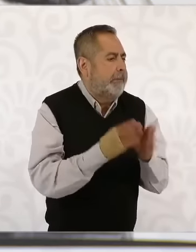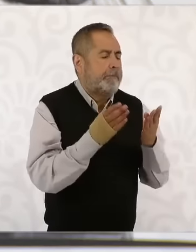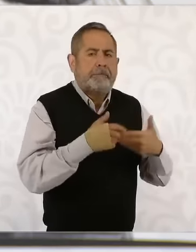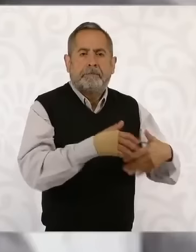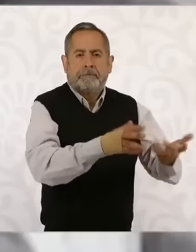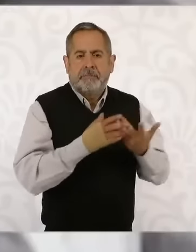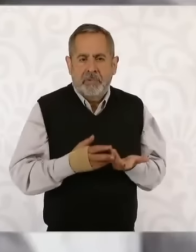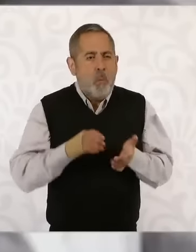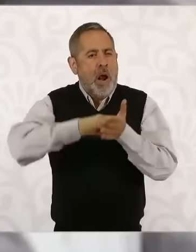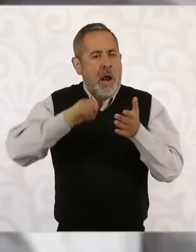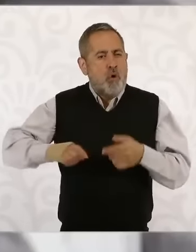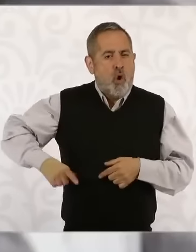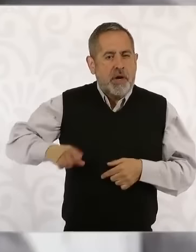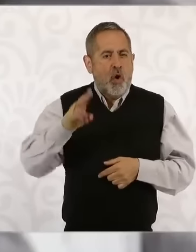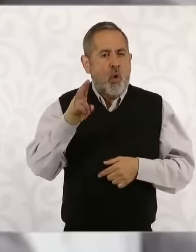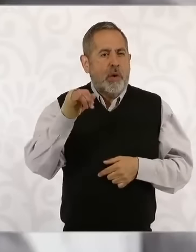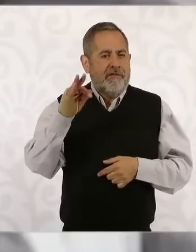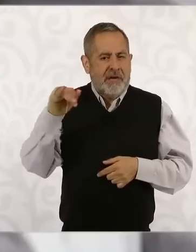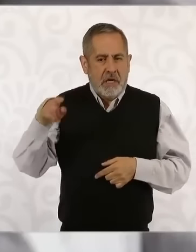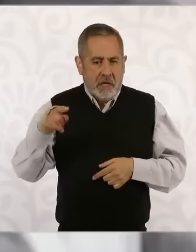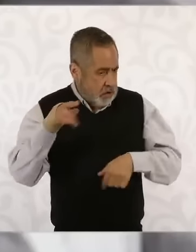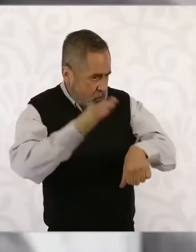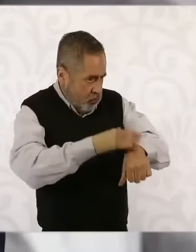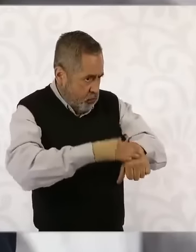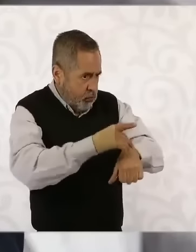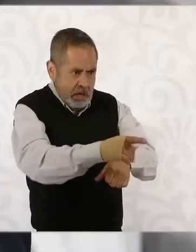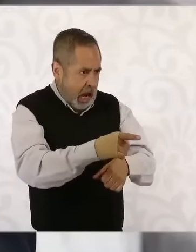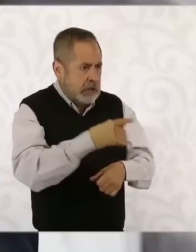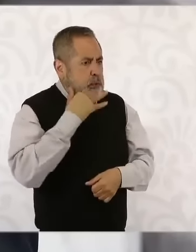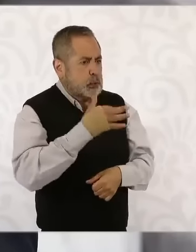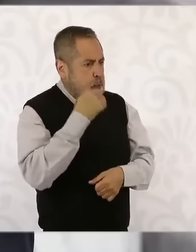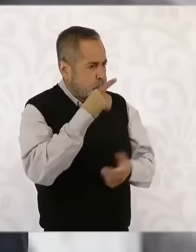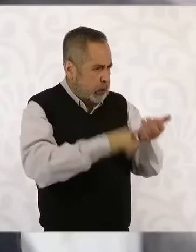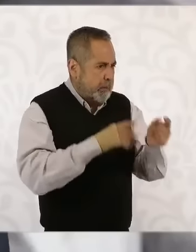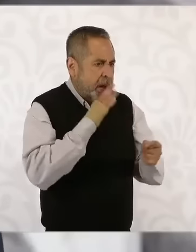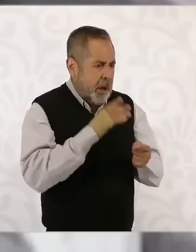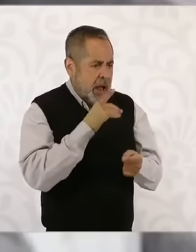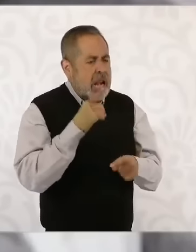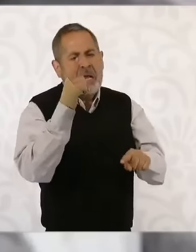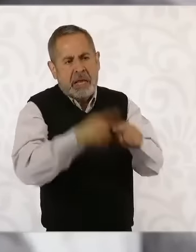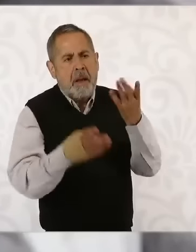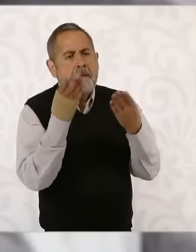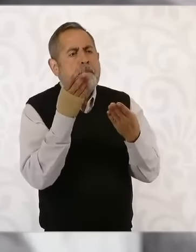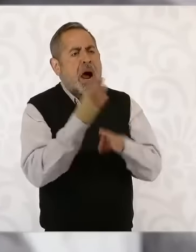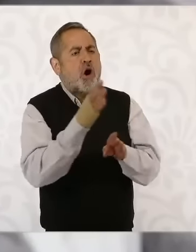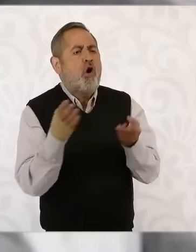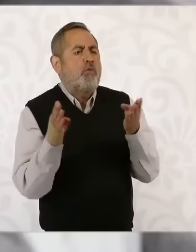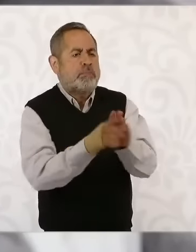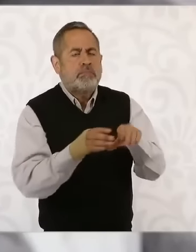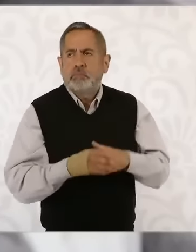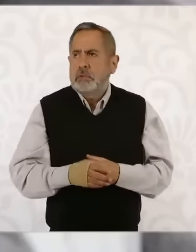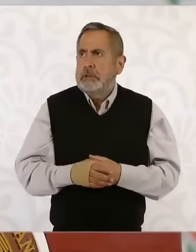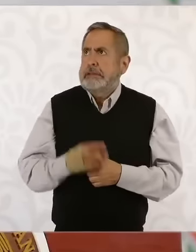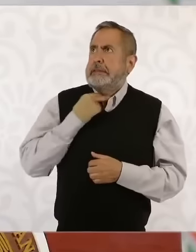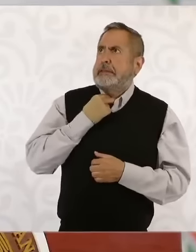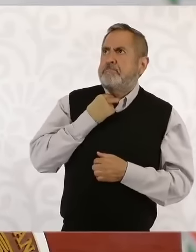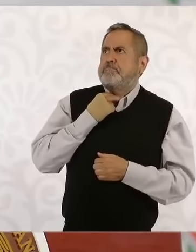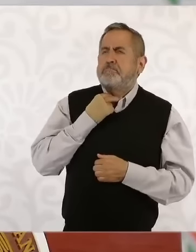la WIF, en principio no procede la suspensión. Pero, ¿qué pasa si una persona no forma parte